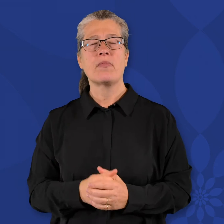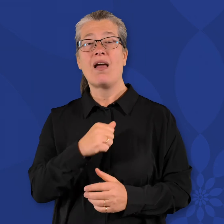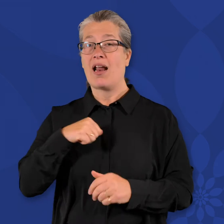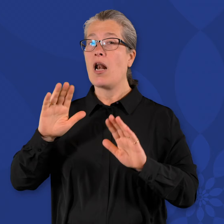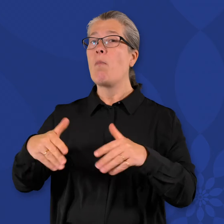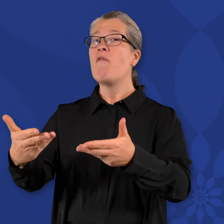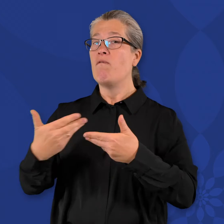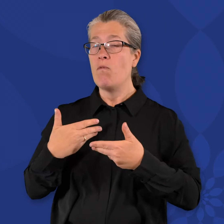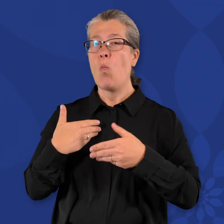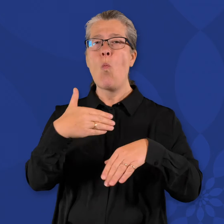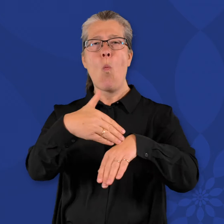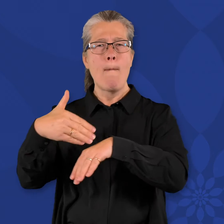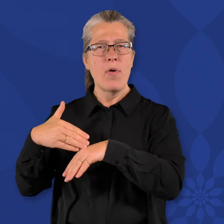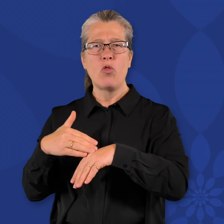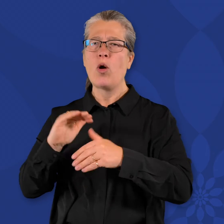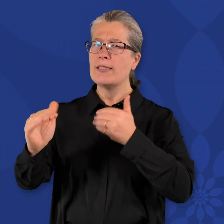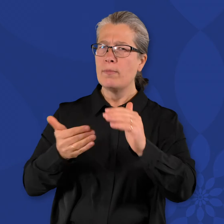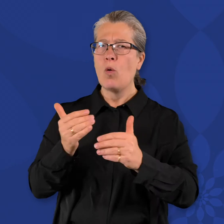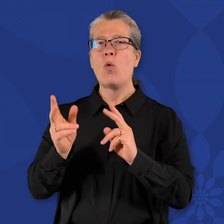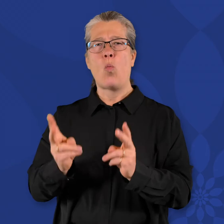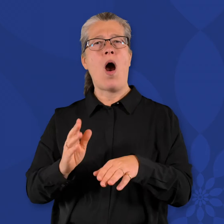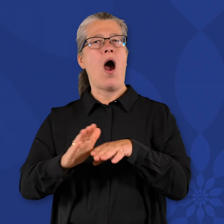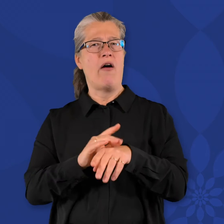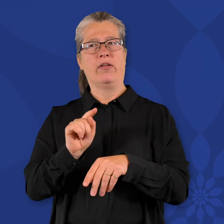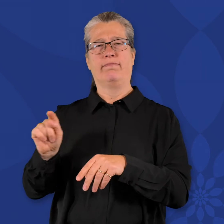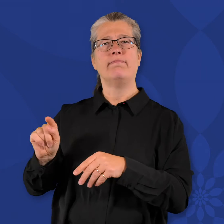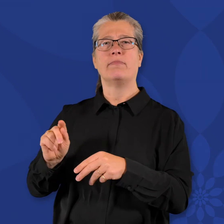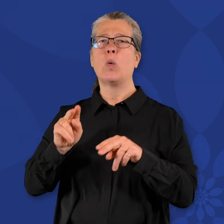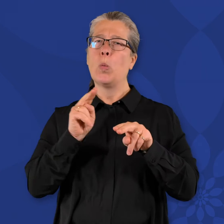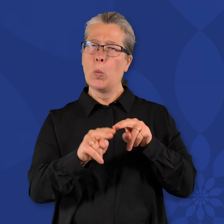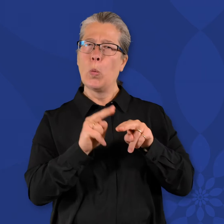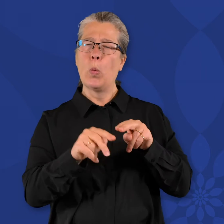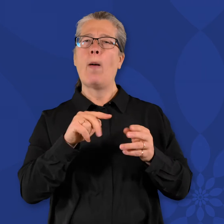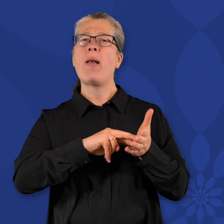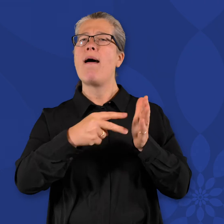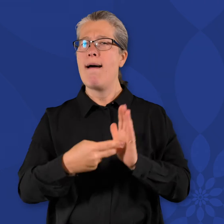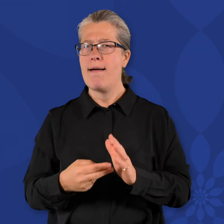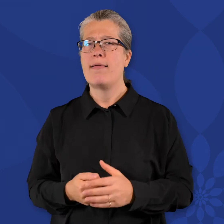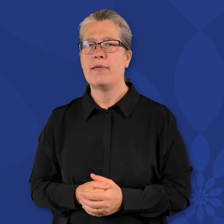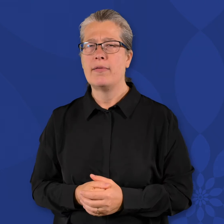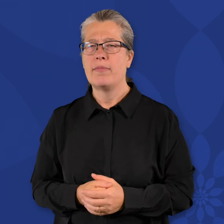Regeringen behandlade responsen som kommit in och gjorde preciseringar i planen utifrån den.